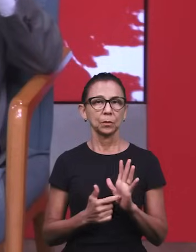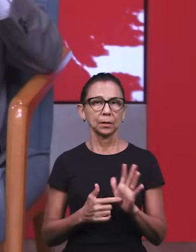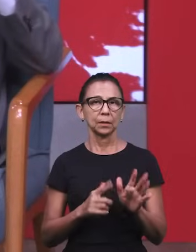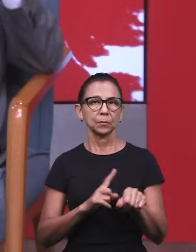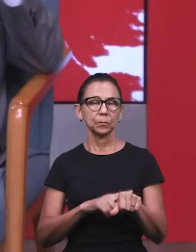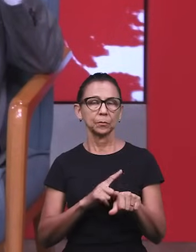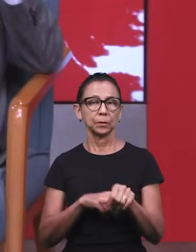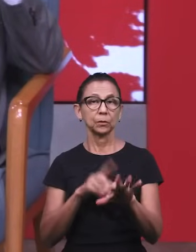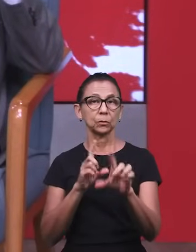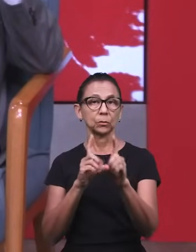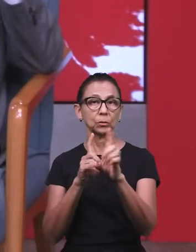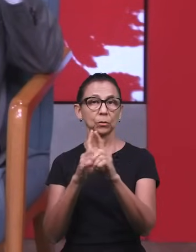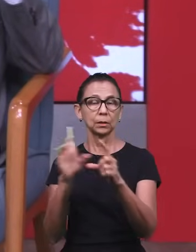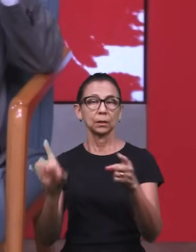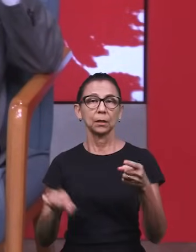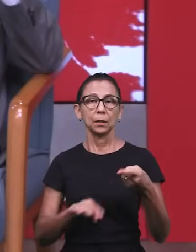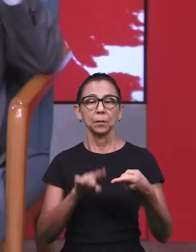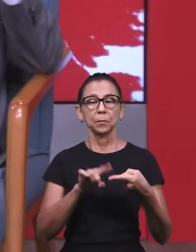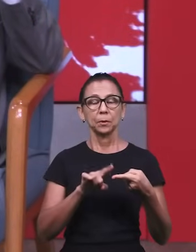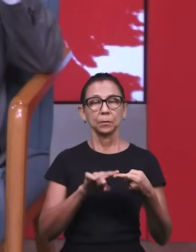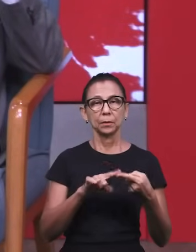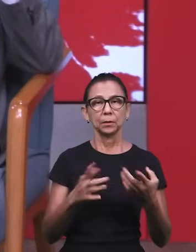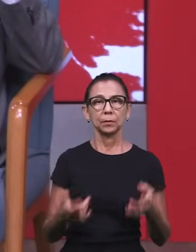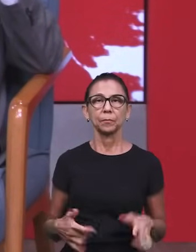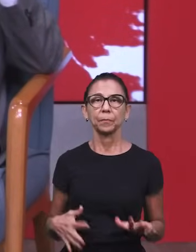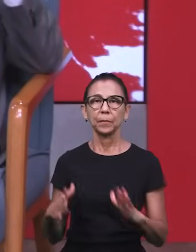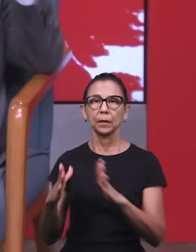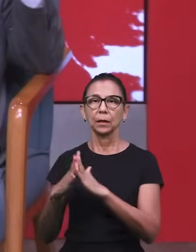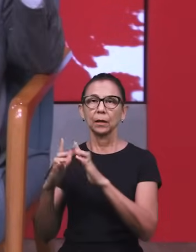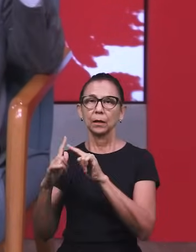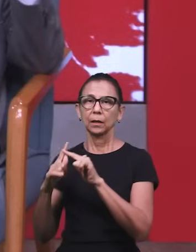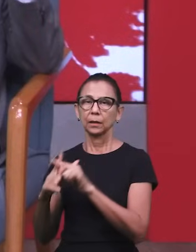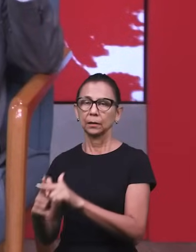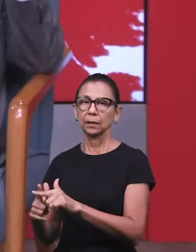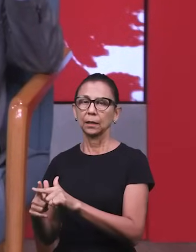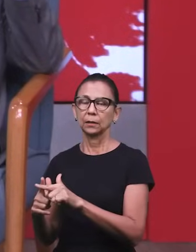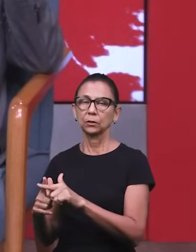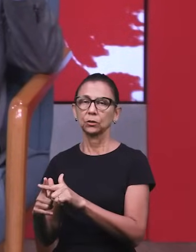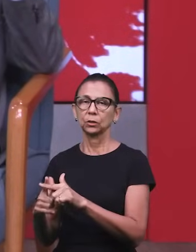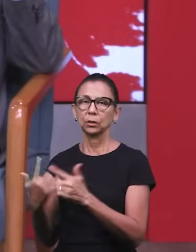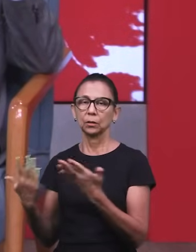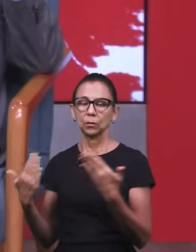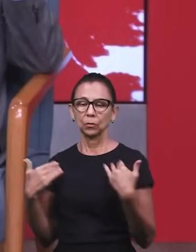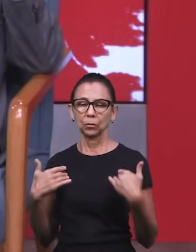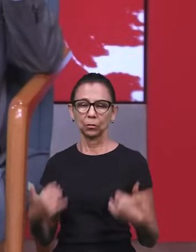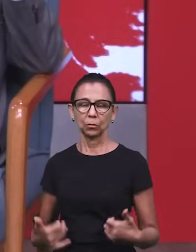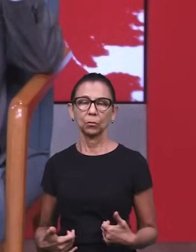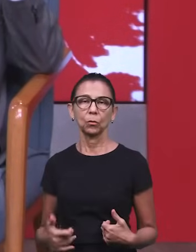nesses Nossos programas de momento da doutrina primeiro quando nós falamos sobre a igreja como